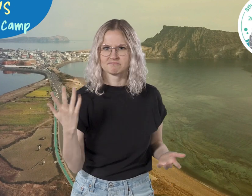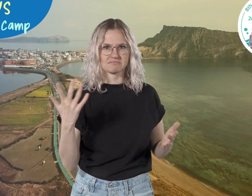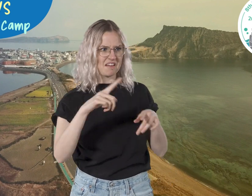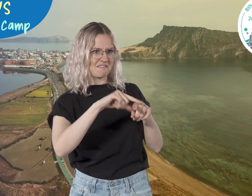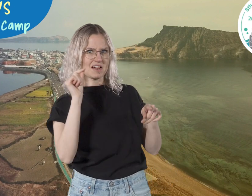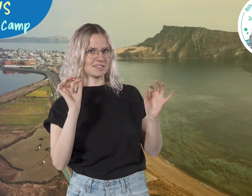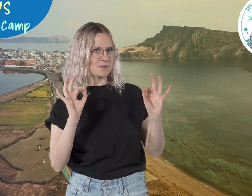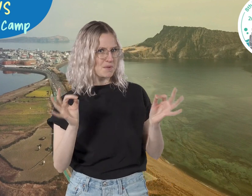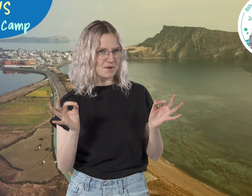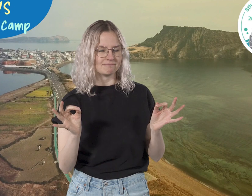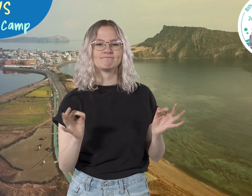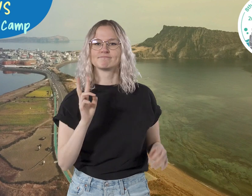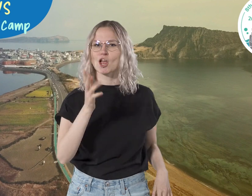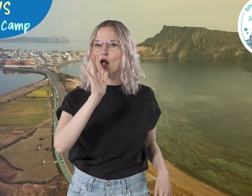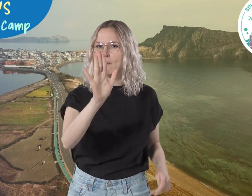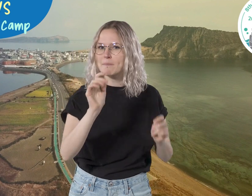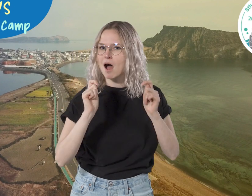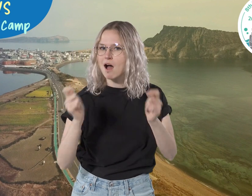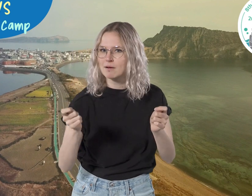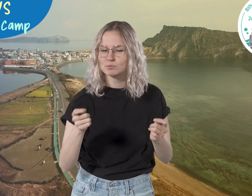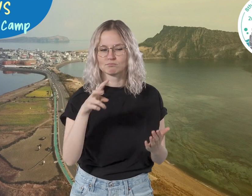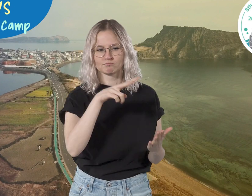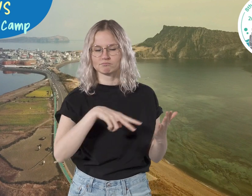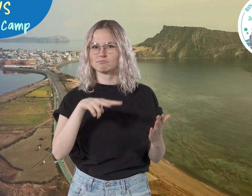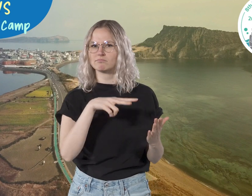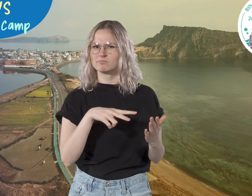Osanottajat valitaan hakemusten perusteella.